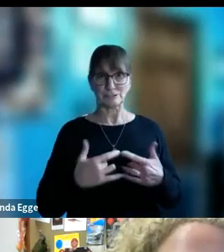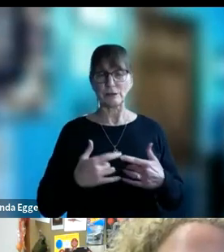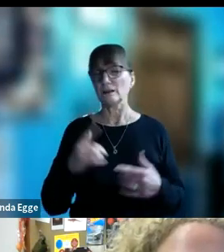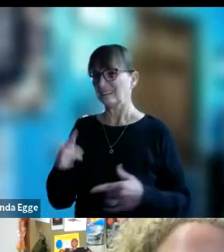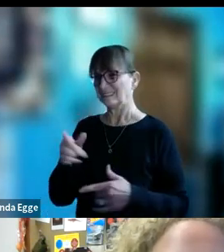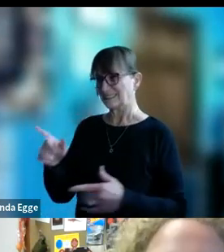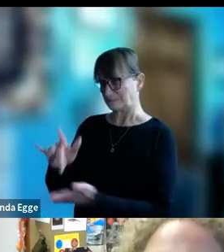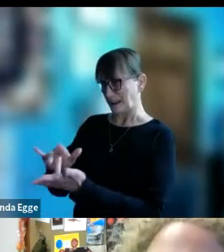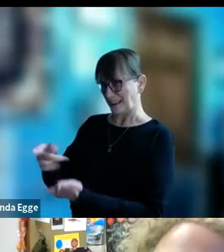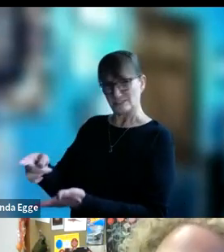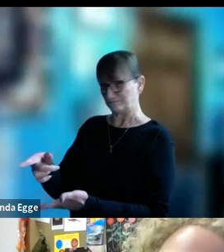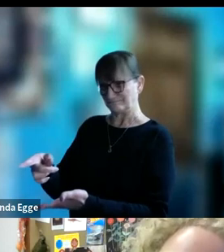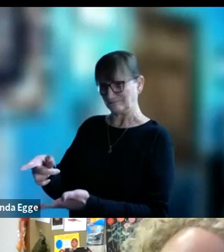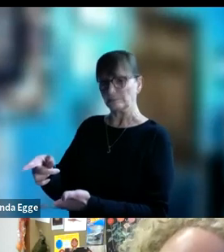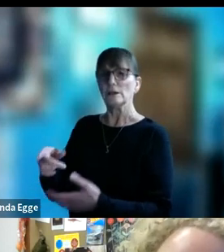de cómo utilizar esto para documentar.